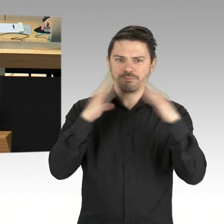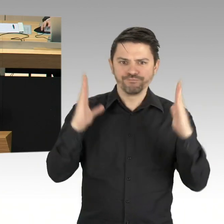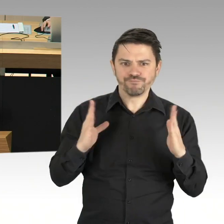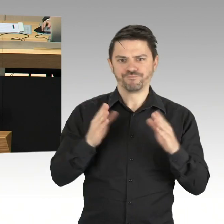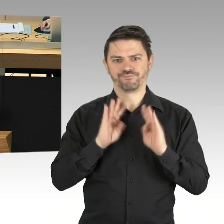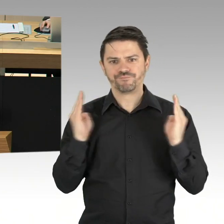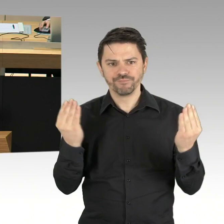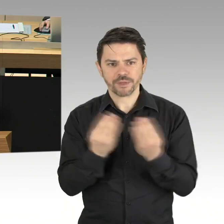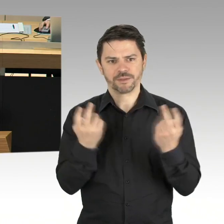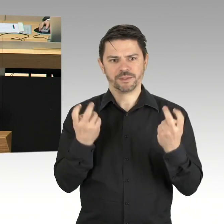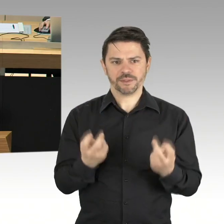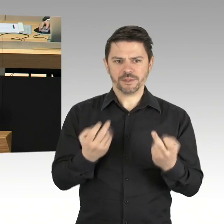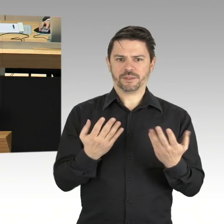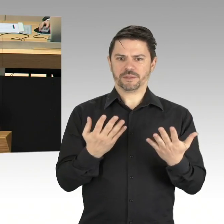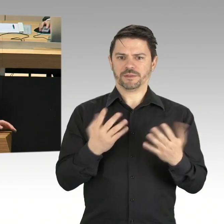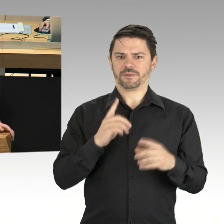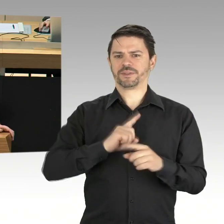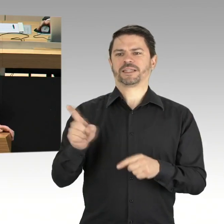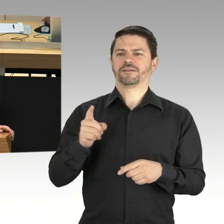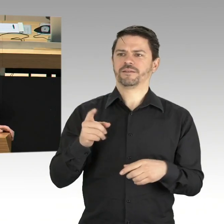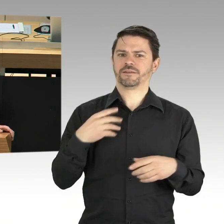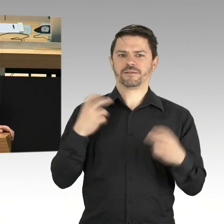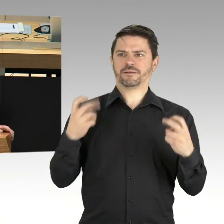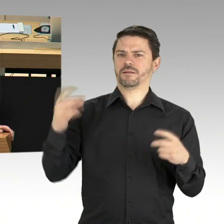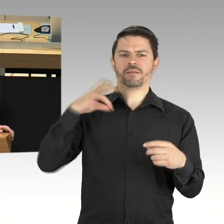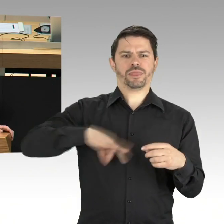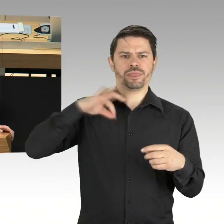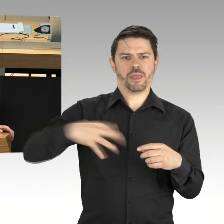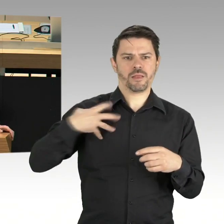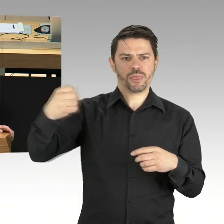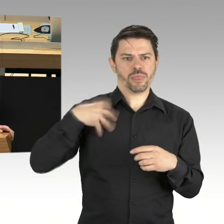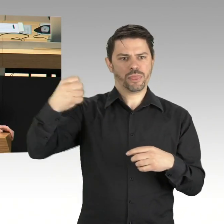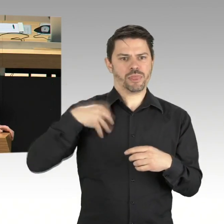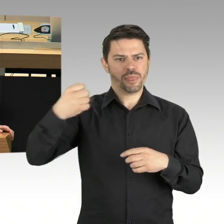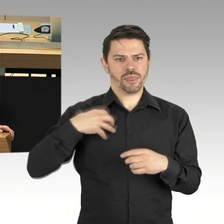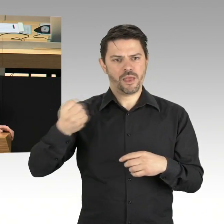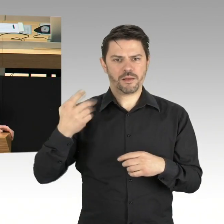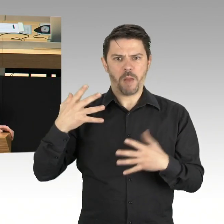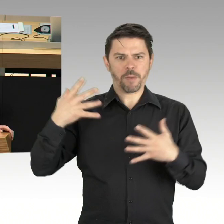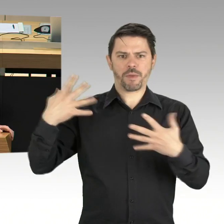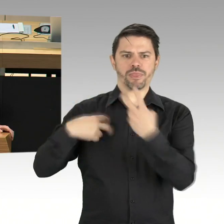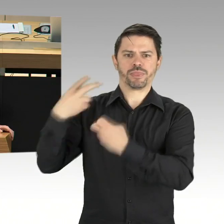Ich lasse keine Zwischenfrage heute zu. Ich wusste, dass von Ihrer Seite unqualifizierte Zwischenrufe kommen.